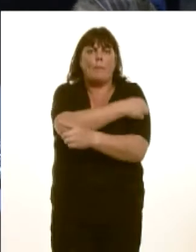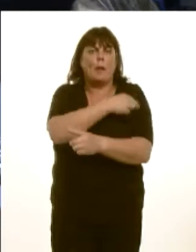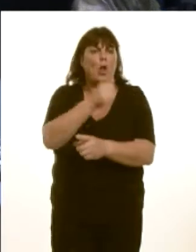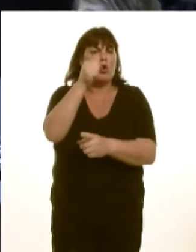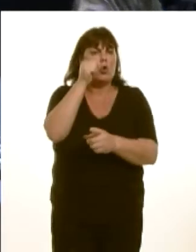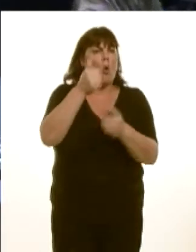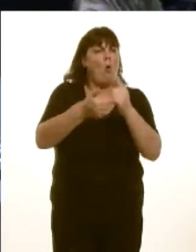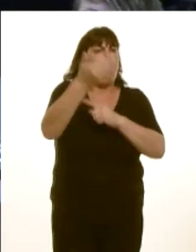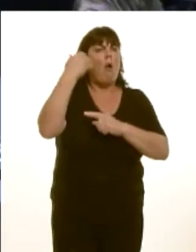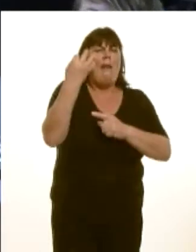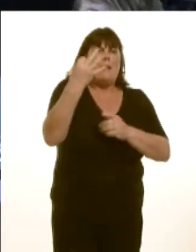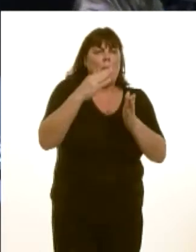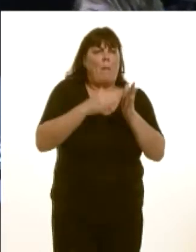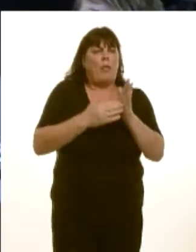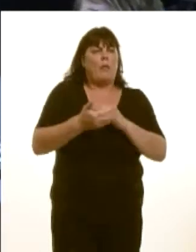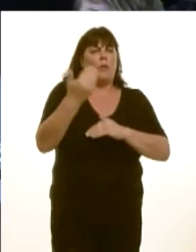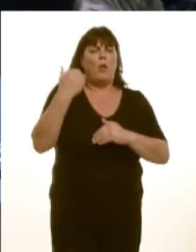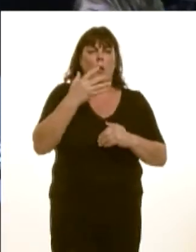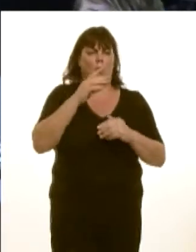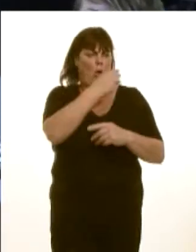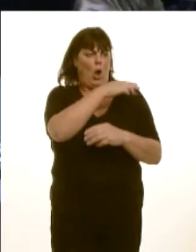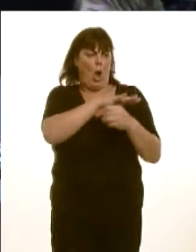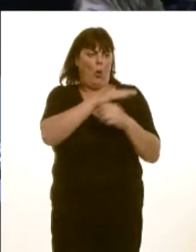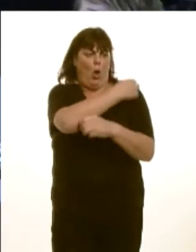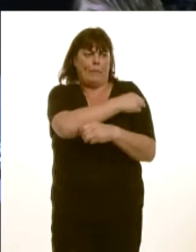A gaf i ofyn ichi, Brif Weinidog, i barchu canlyniad y refferendwm ac, os bydd pleidlais